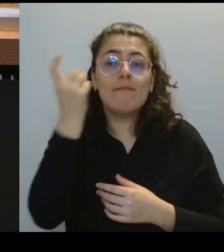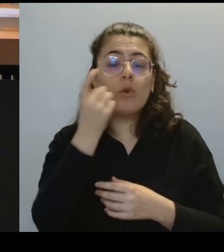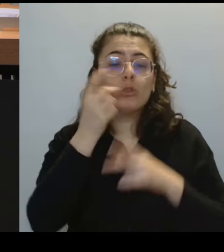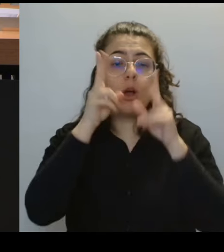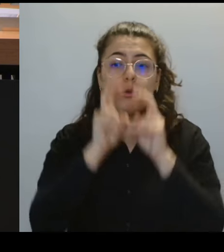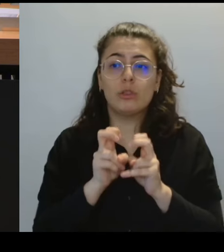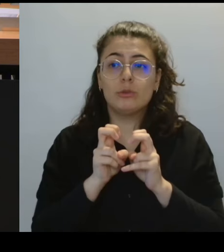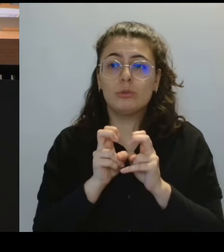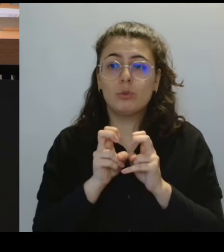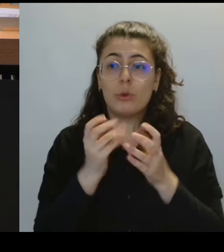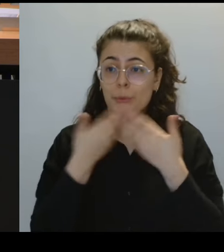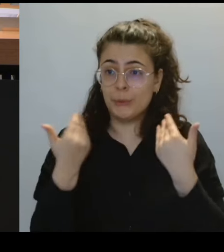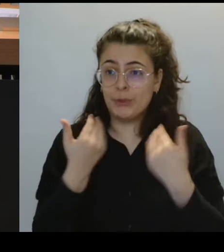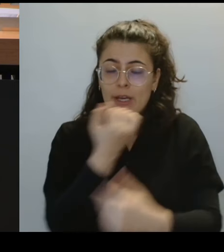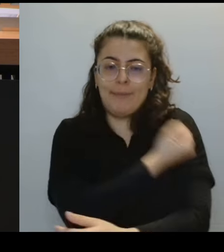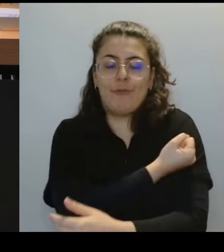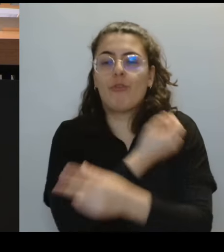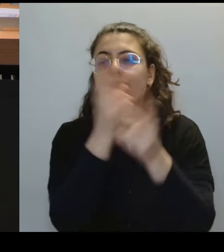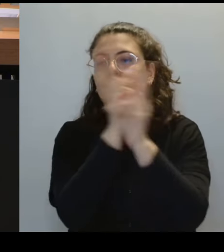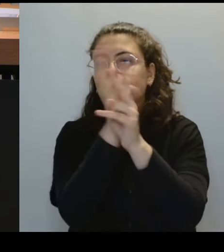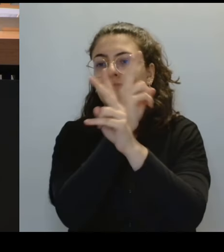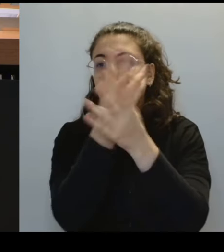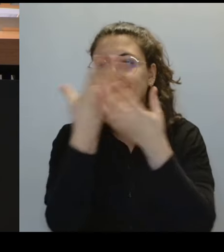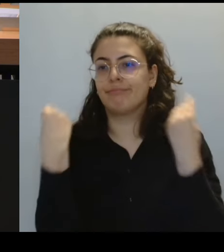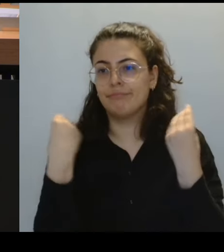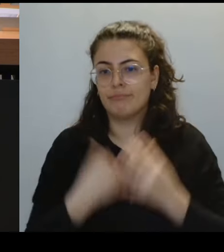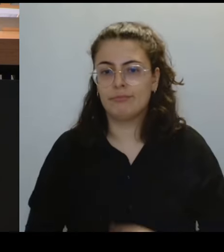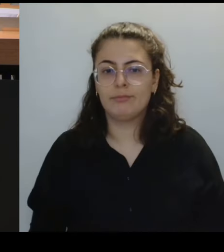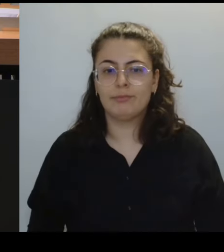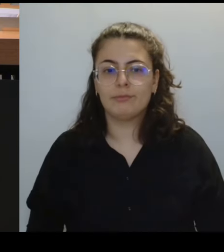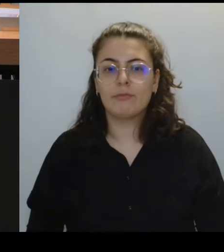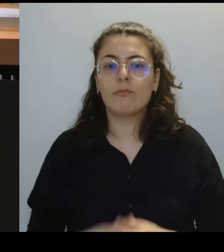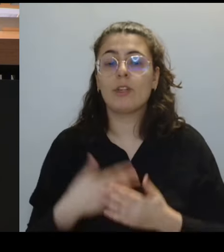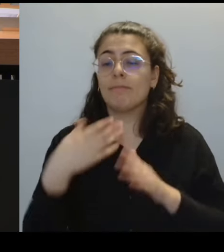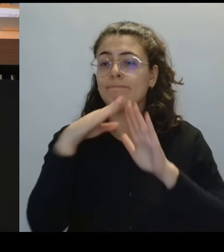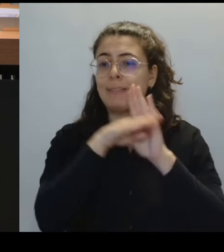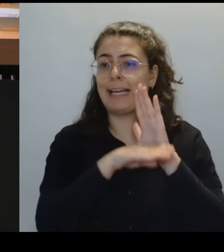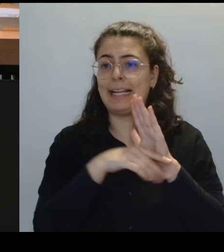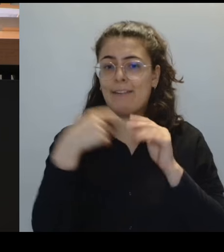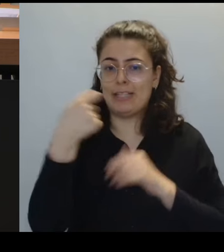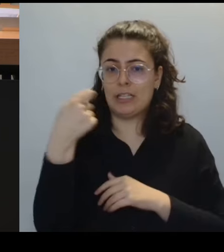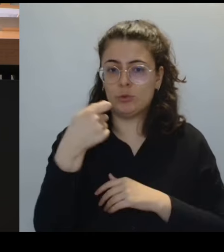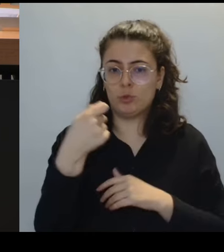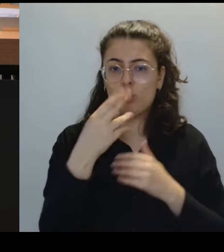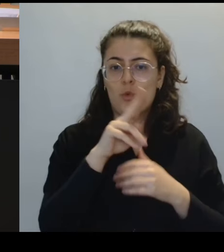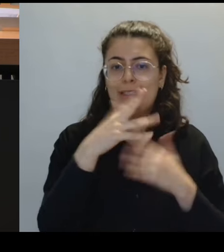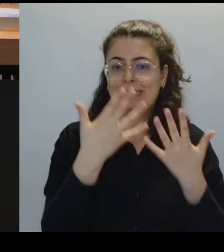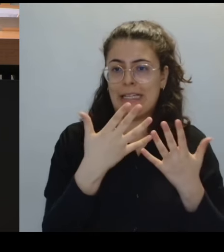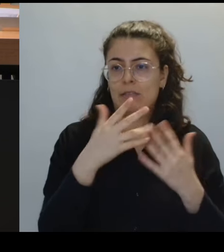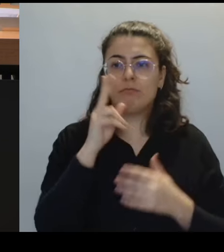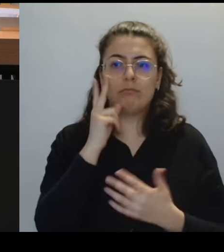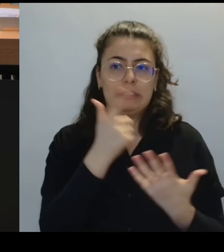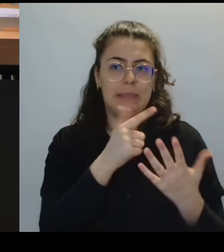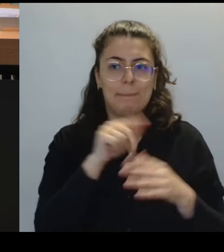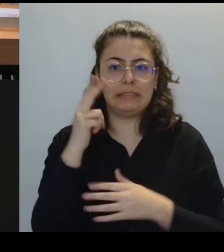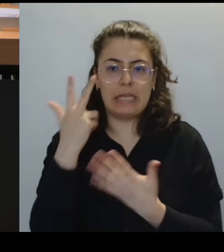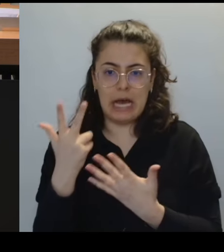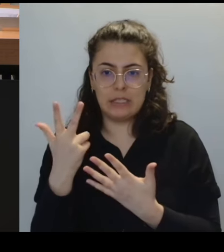Neben der Regelfinanzierung der U 10 im Alter von 7 bis 8 und der U 11 im Alter von 9 bis 10 wollen wir zudem, dass dann nach